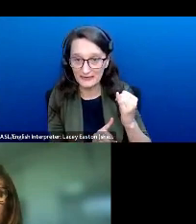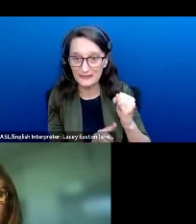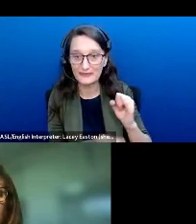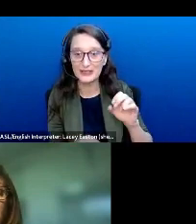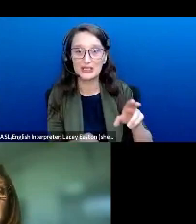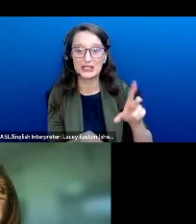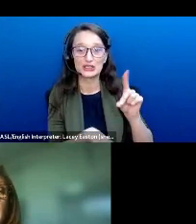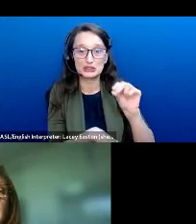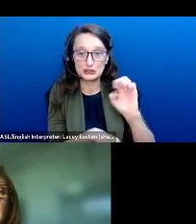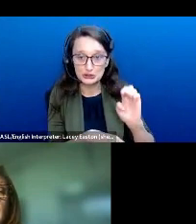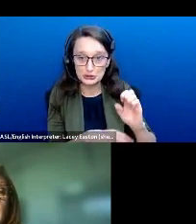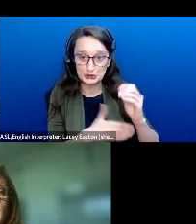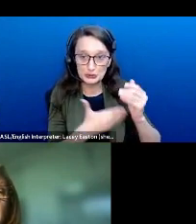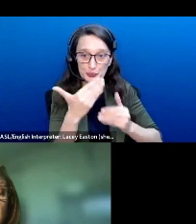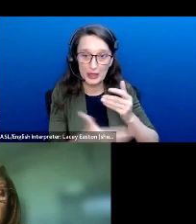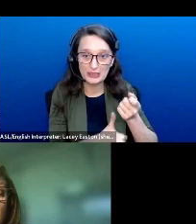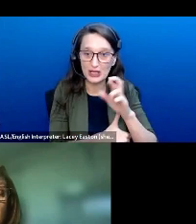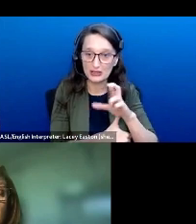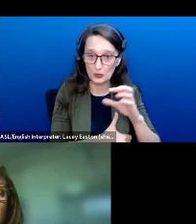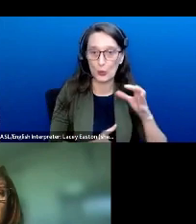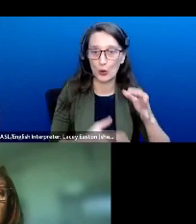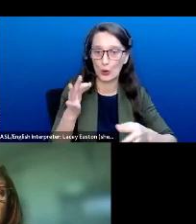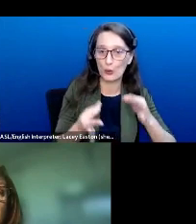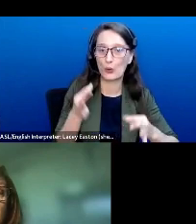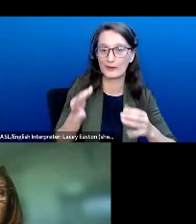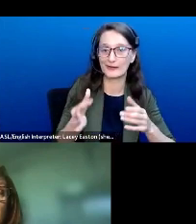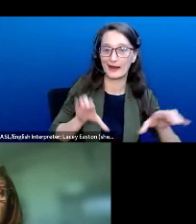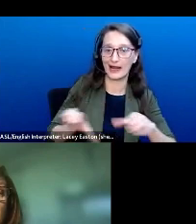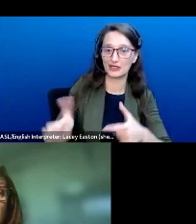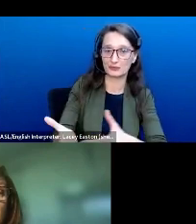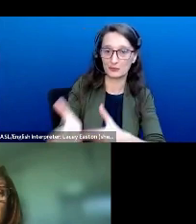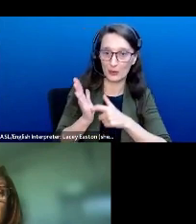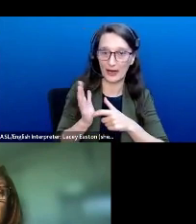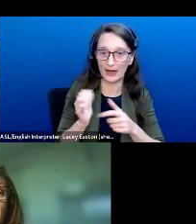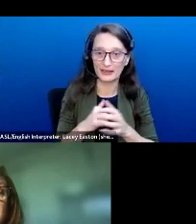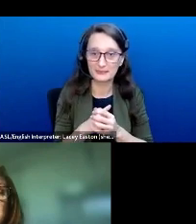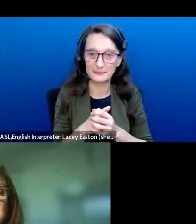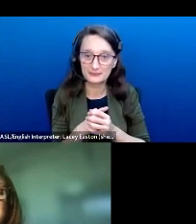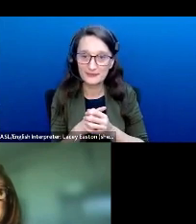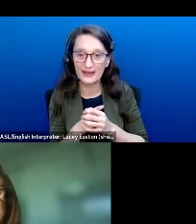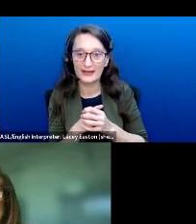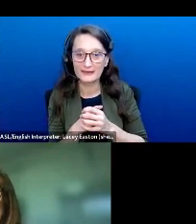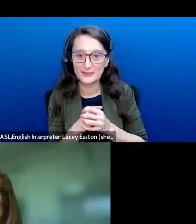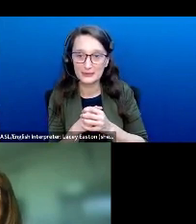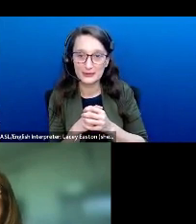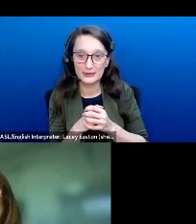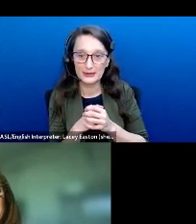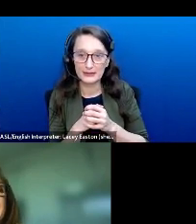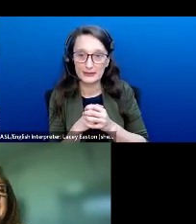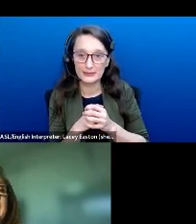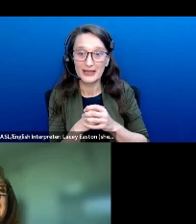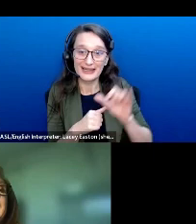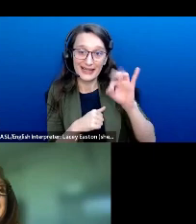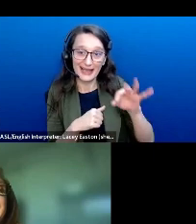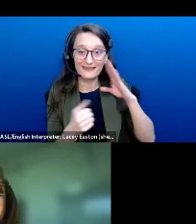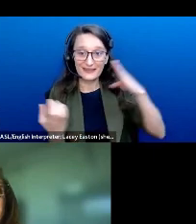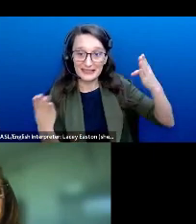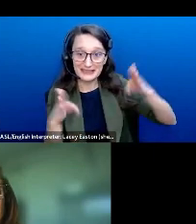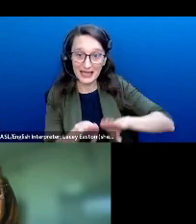el resultado de la audiencia es mucho más favorable no es más favorable favorable disculpe